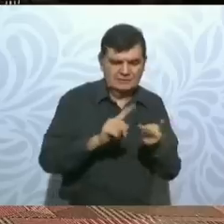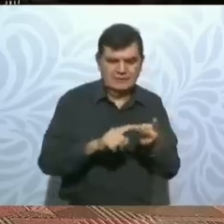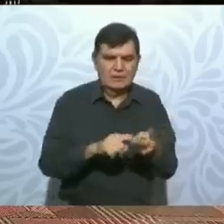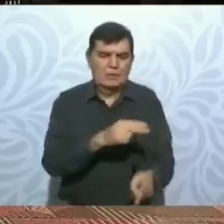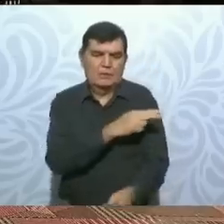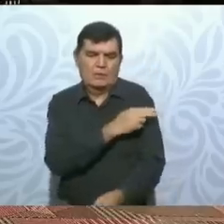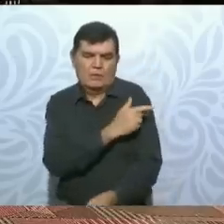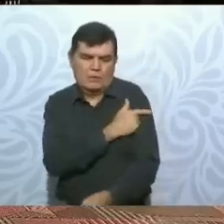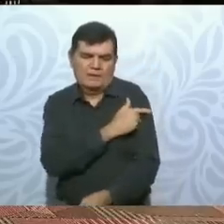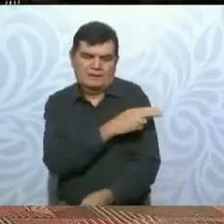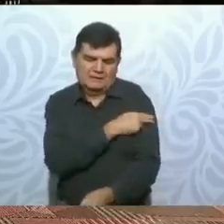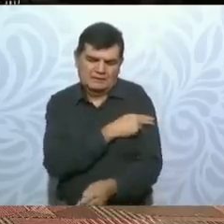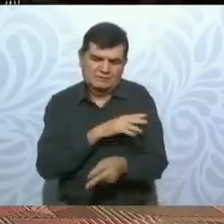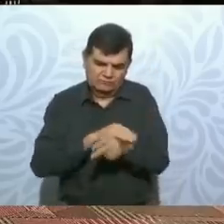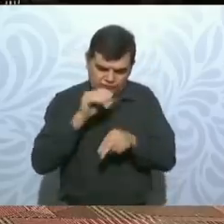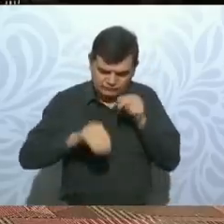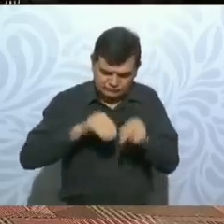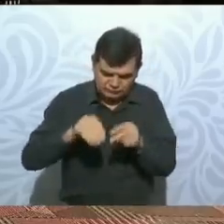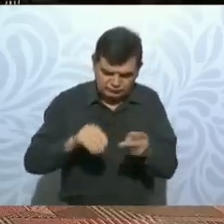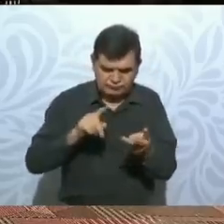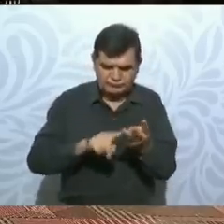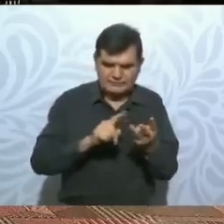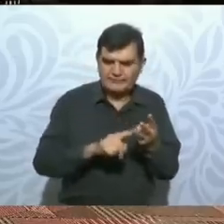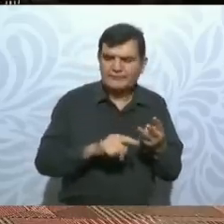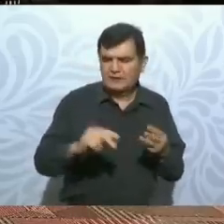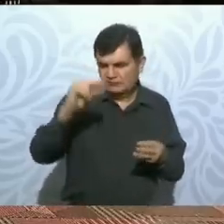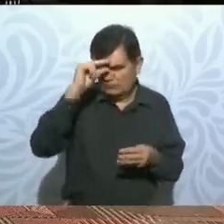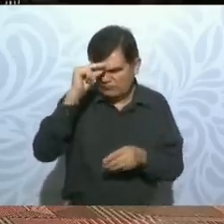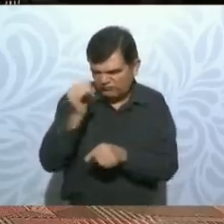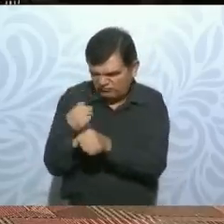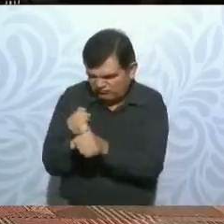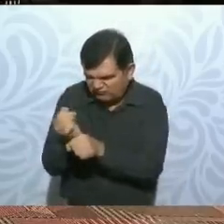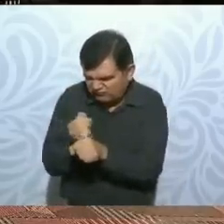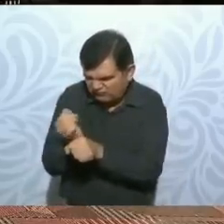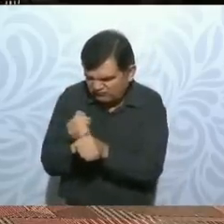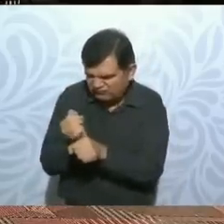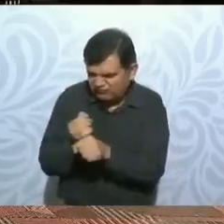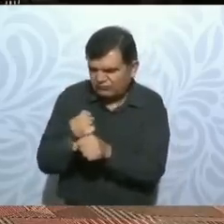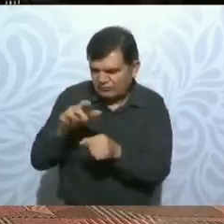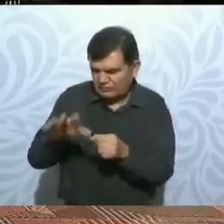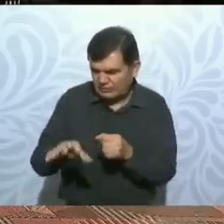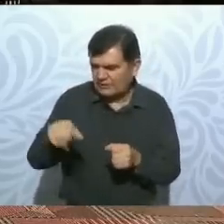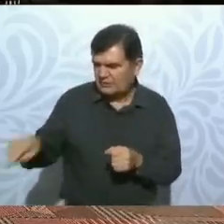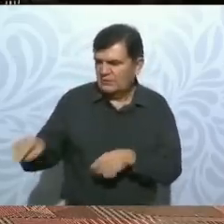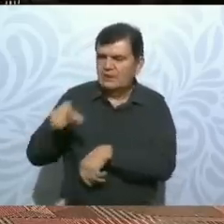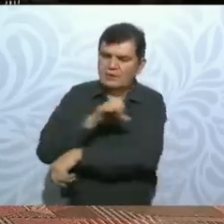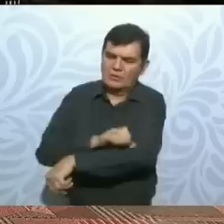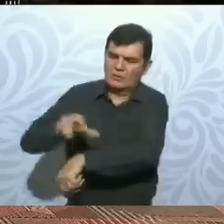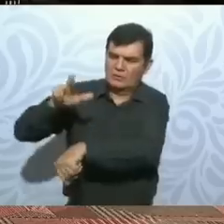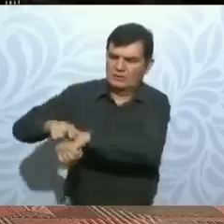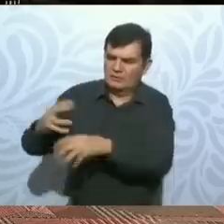fortalecimiento de la inteligencia e investigación así como la coordinación con los estados con la